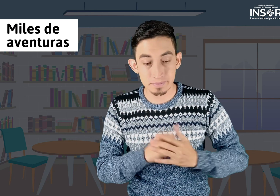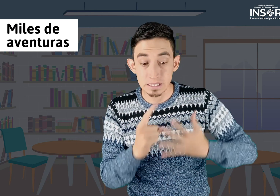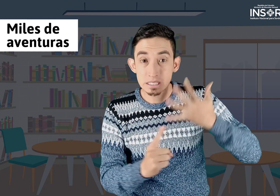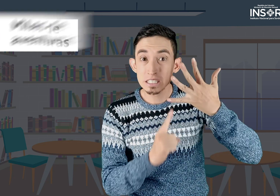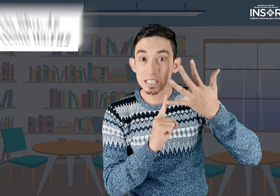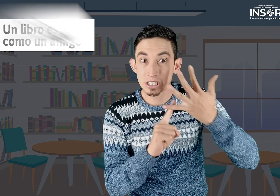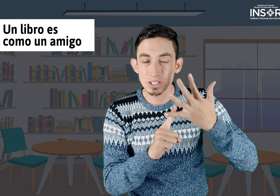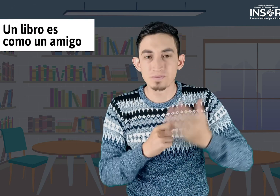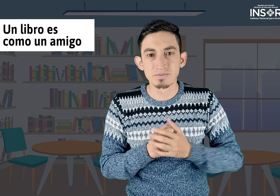Quinto: